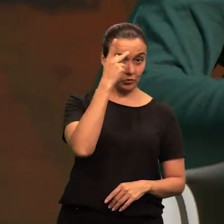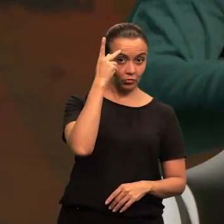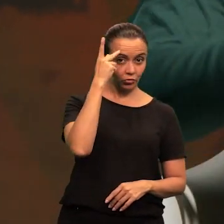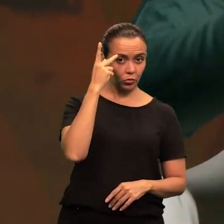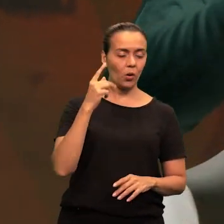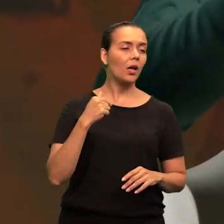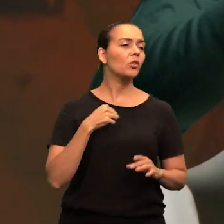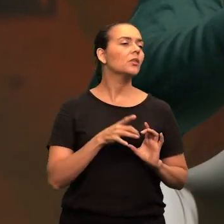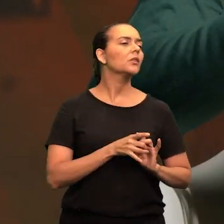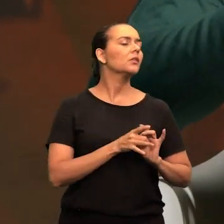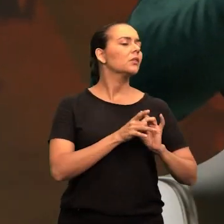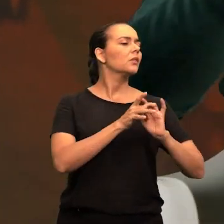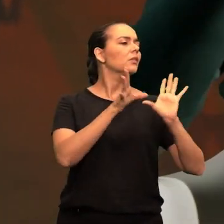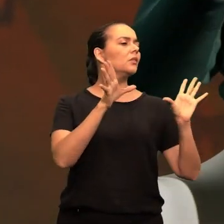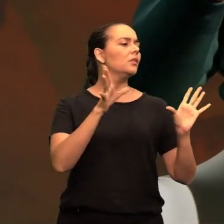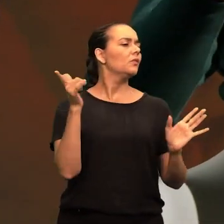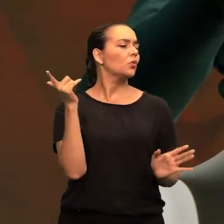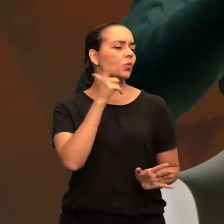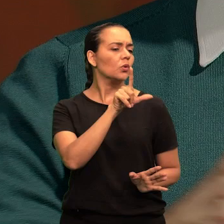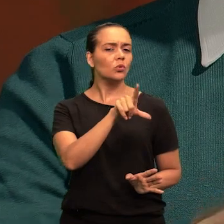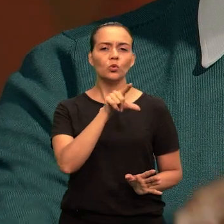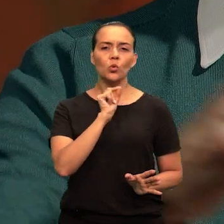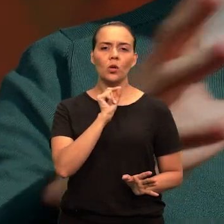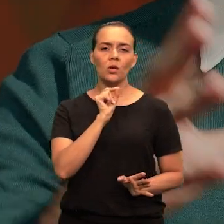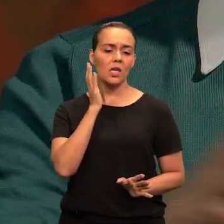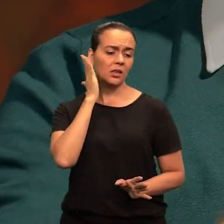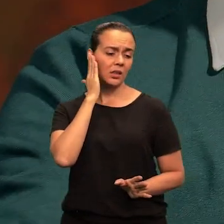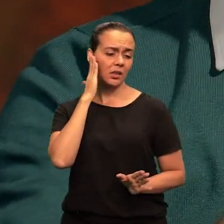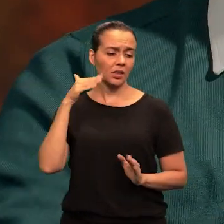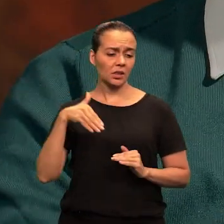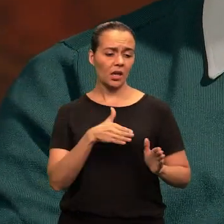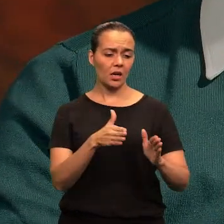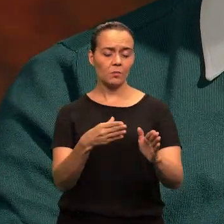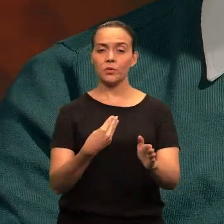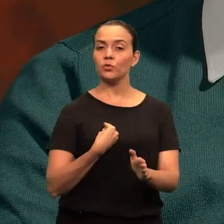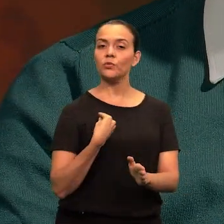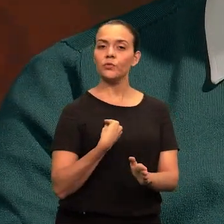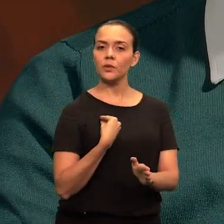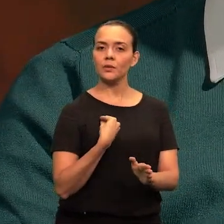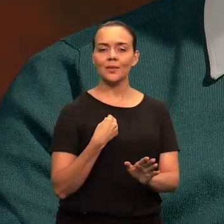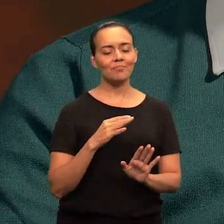detentores das suas liberdades e das definições de todos os rumos das nossas vidas.